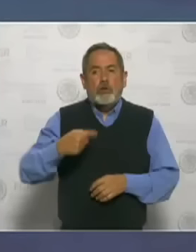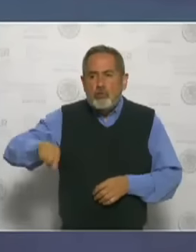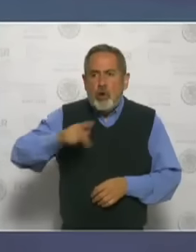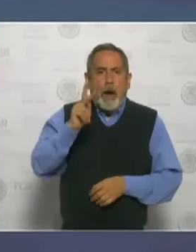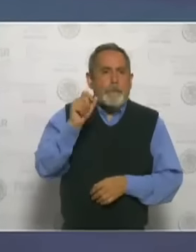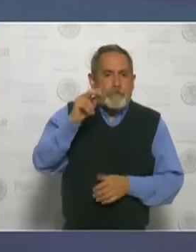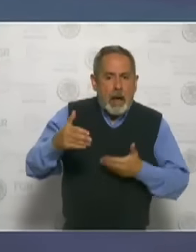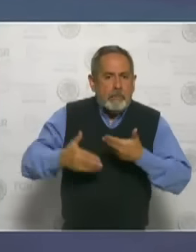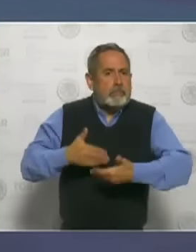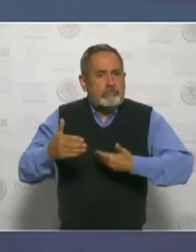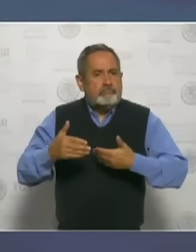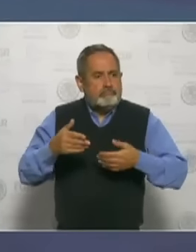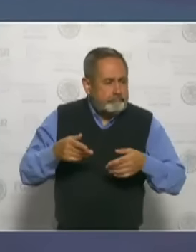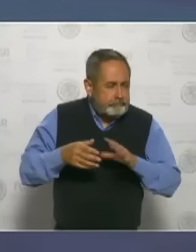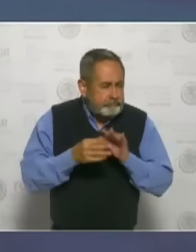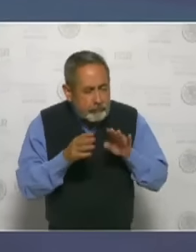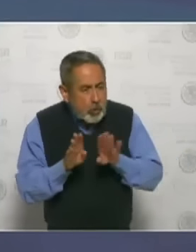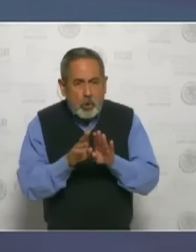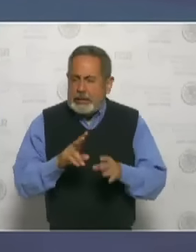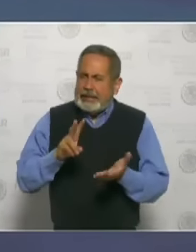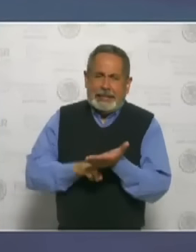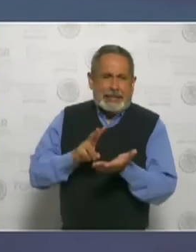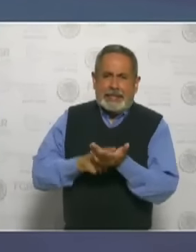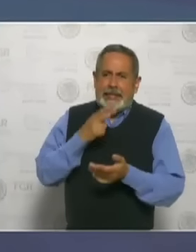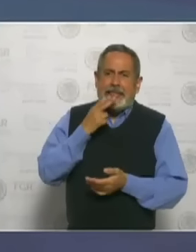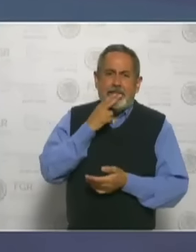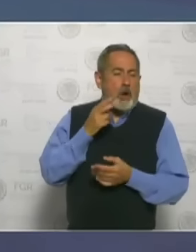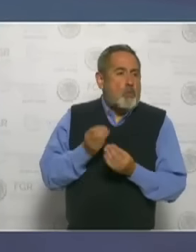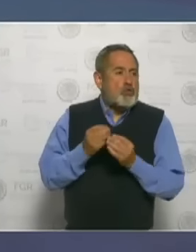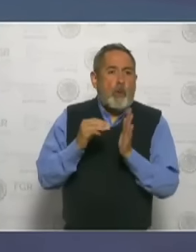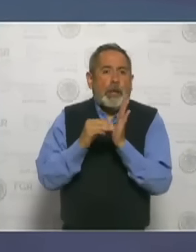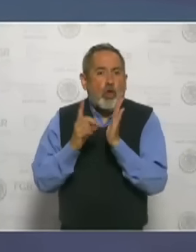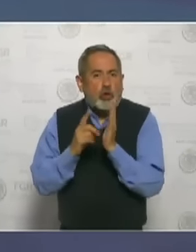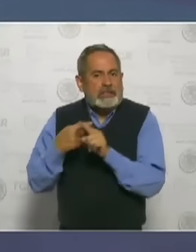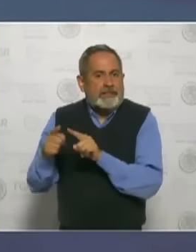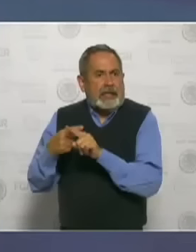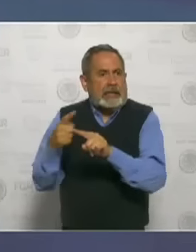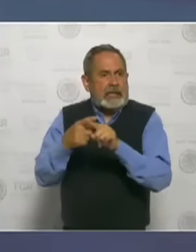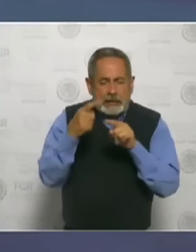investigación se erigen como herramientas metodológicas que garantizan actuaciones